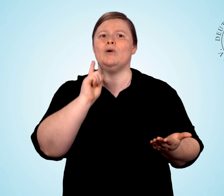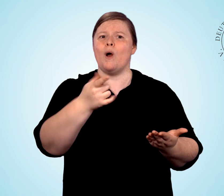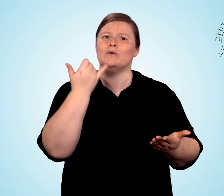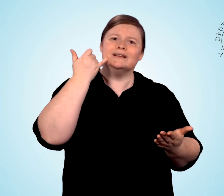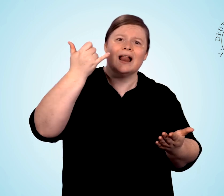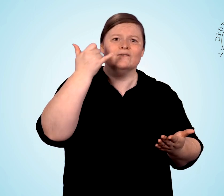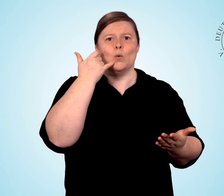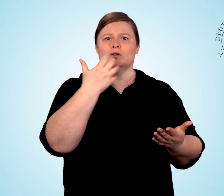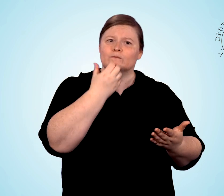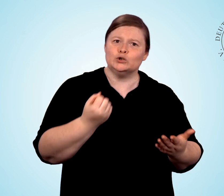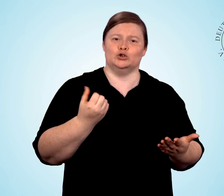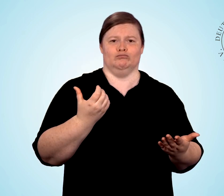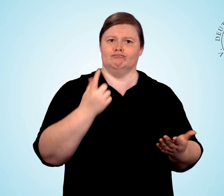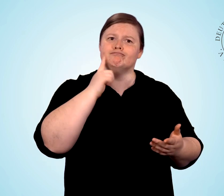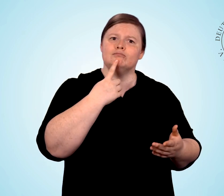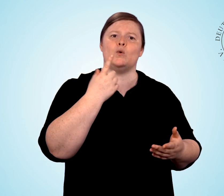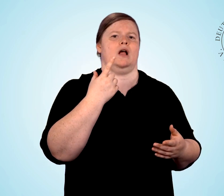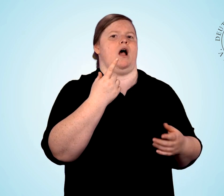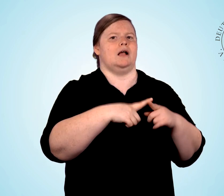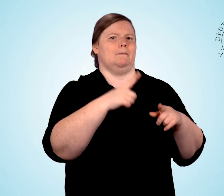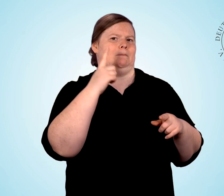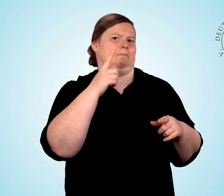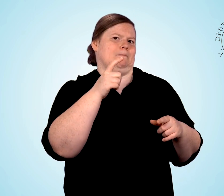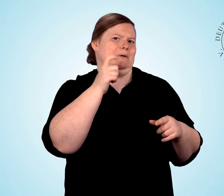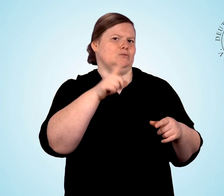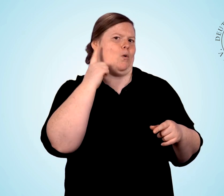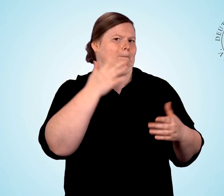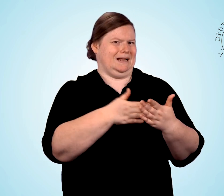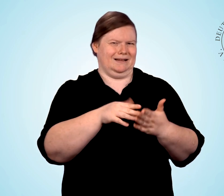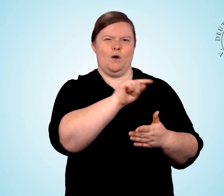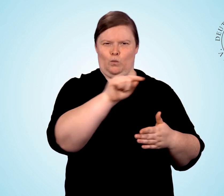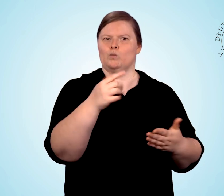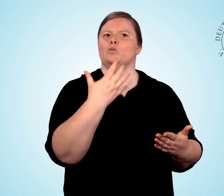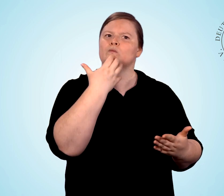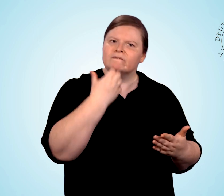Beim Telefonieren müssten die Gehörlose und andere Menschen mit Hörbehinderungen